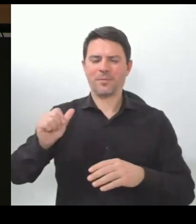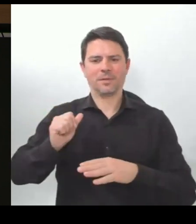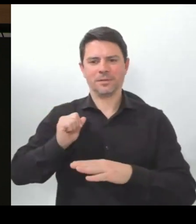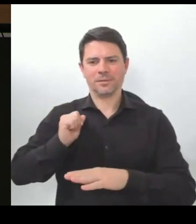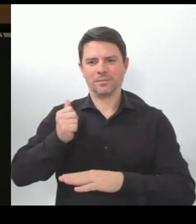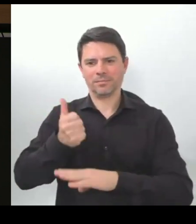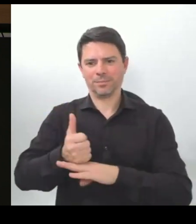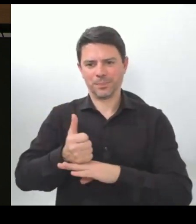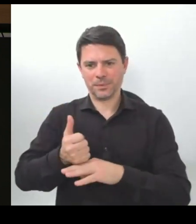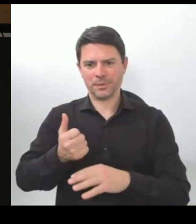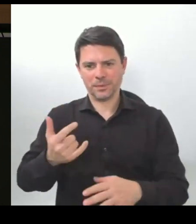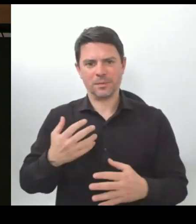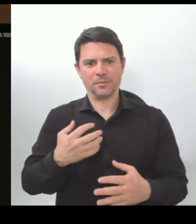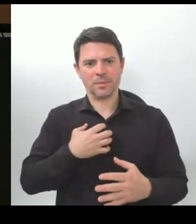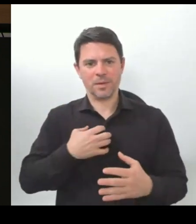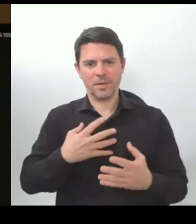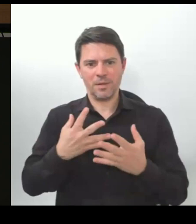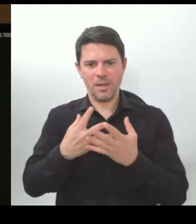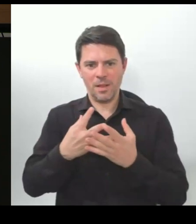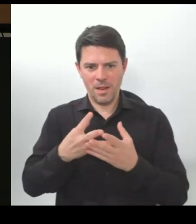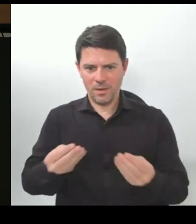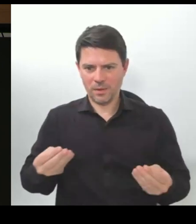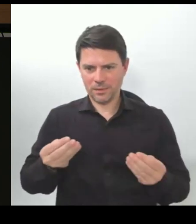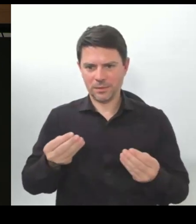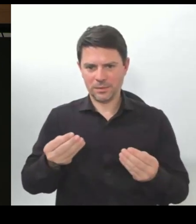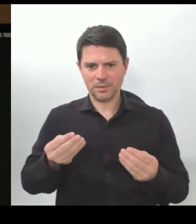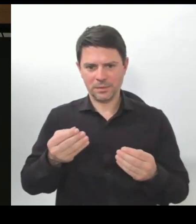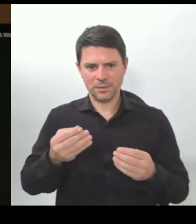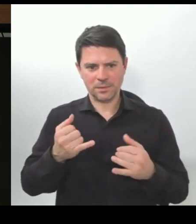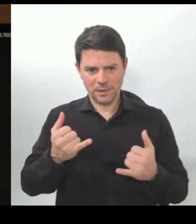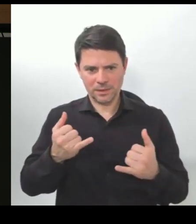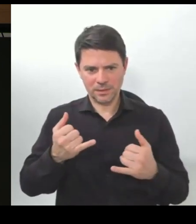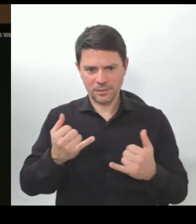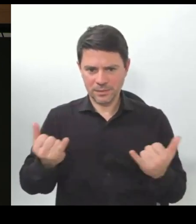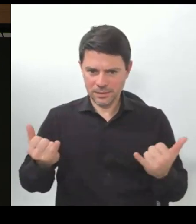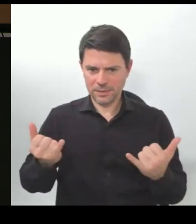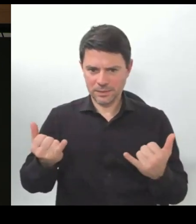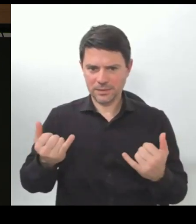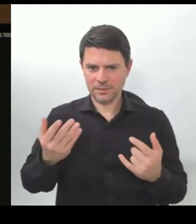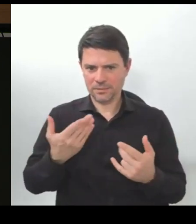Das sind diese Leute, welche zum Beispiel, wenn sie im Einsatz sind,